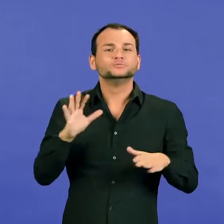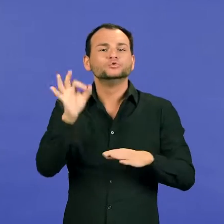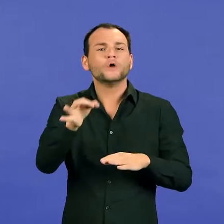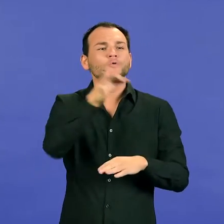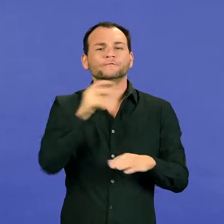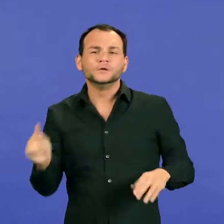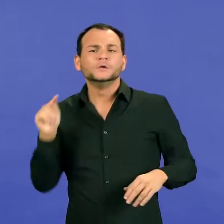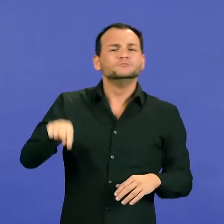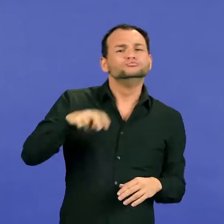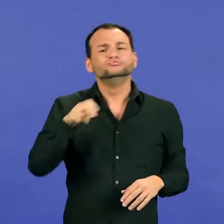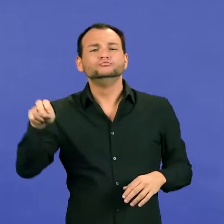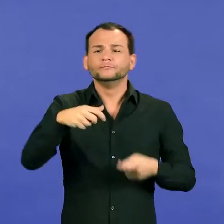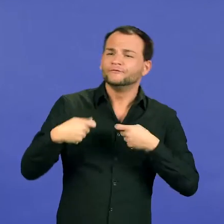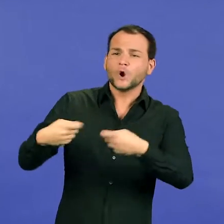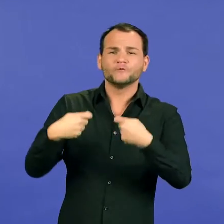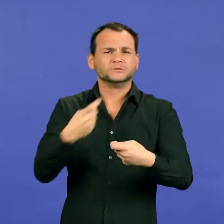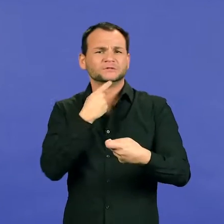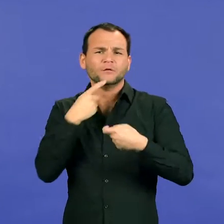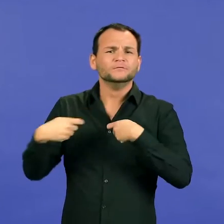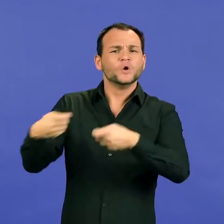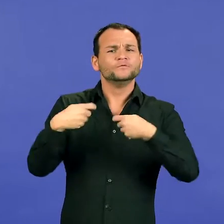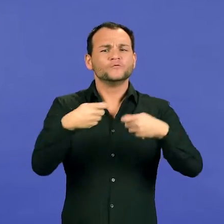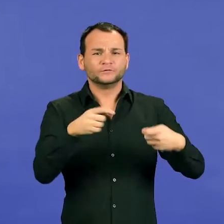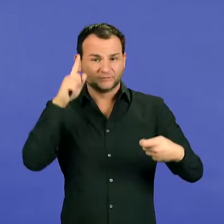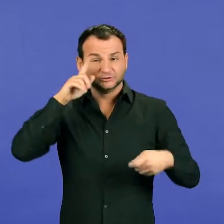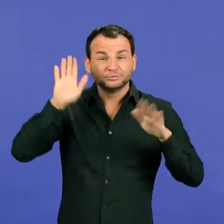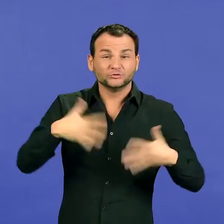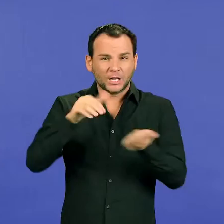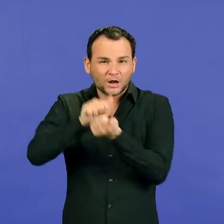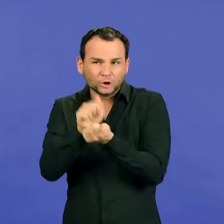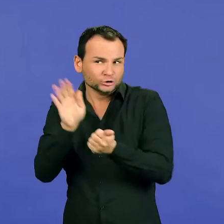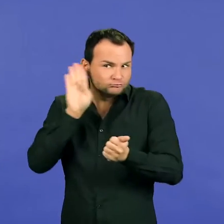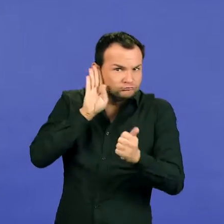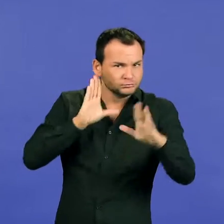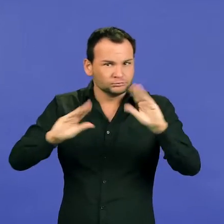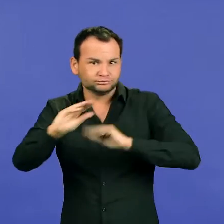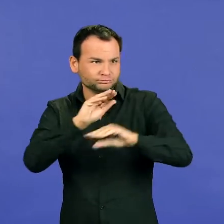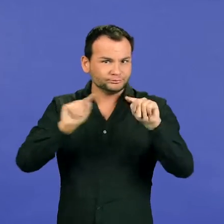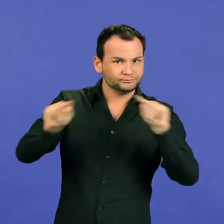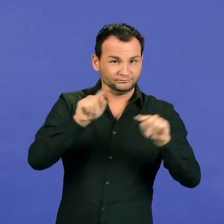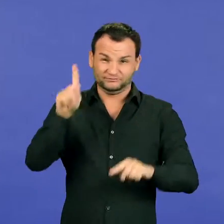die von Dorf zu Dorf wanderte, ihre Waren verkaufte und über jeden Klatsch Bescheid wusste.